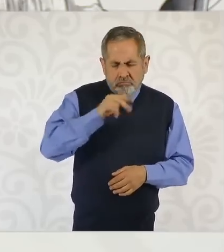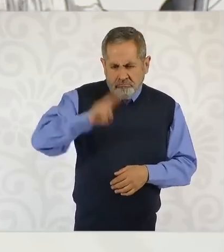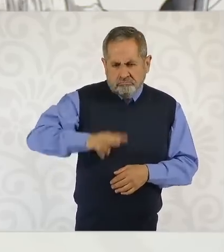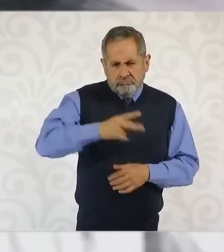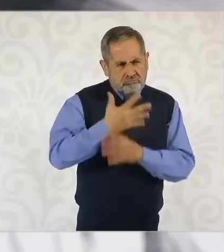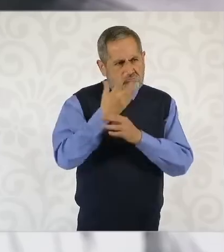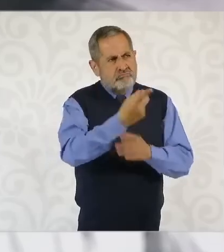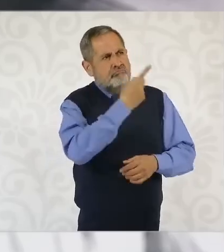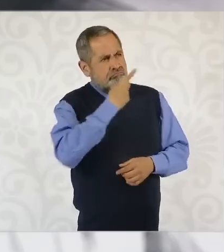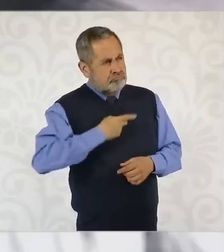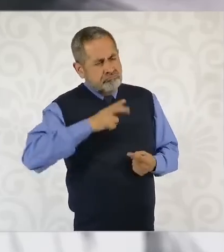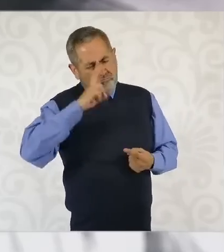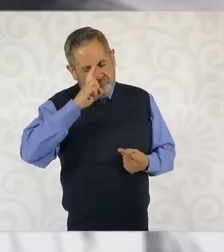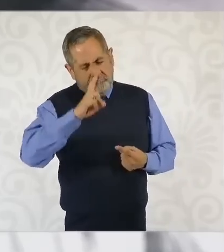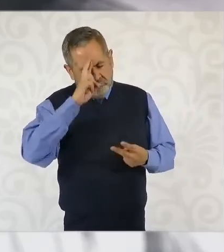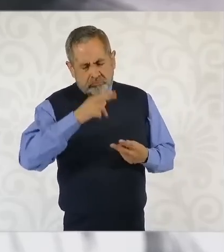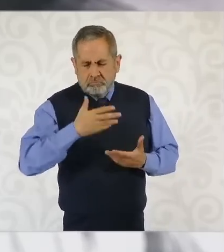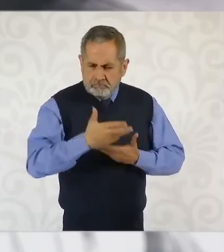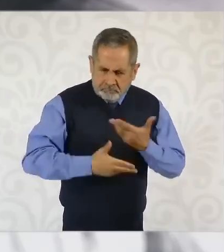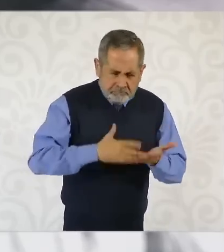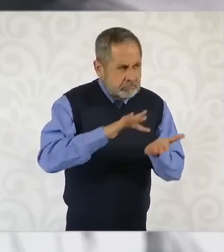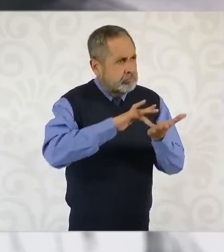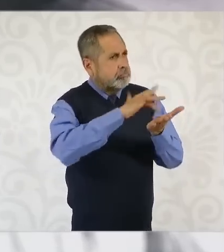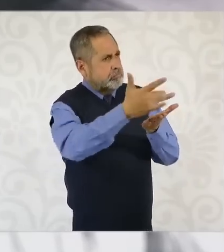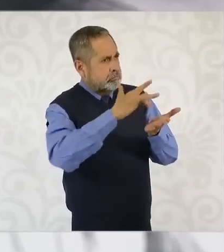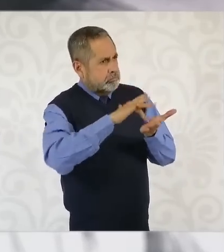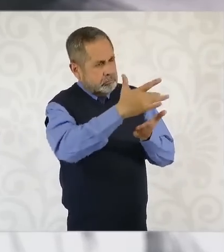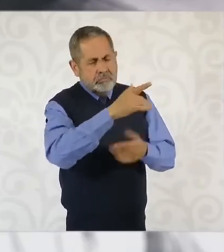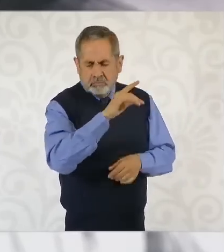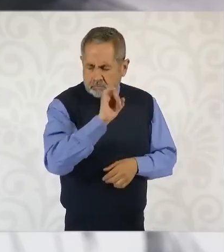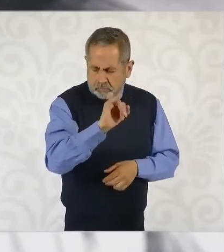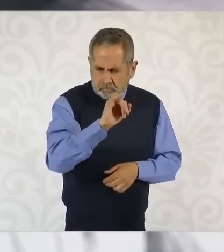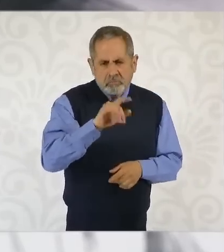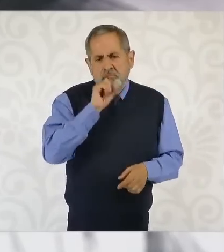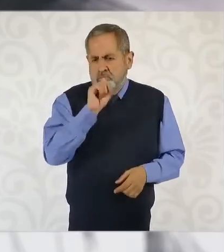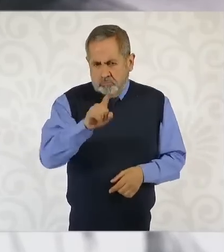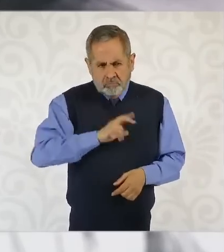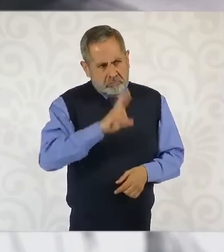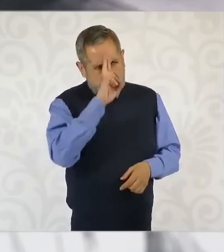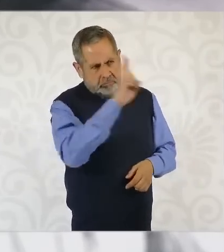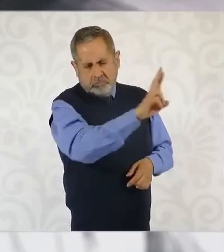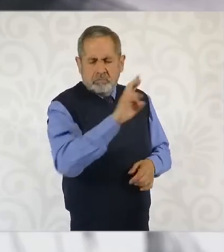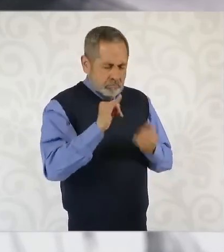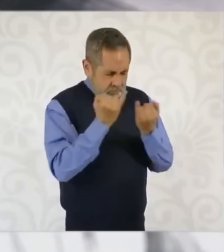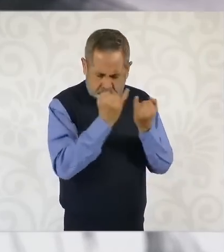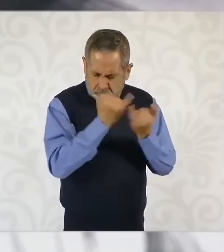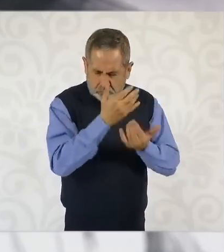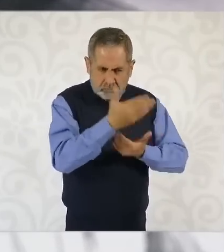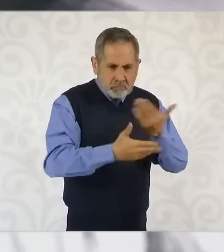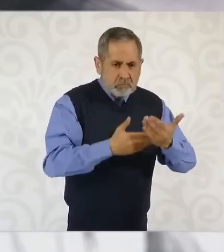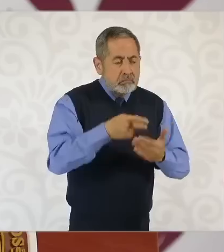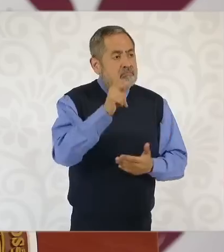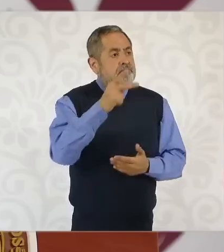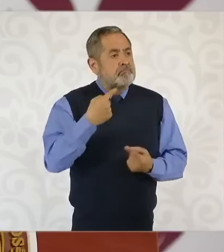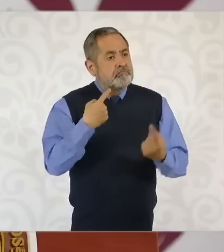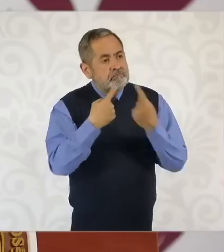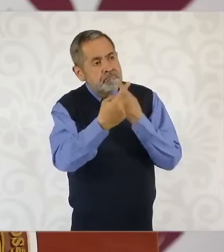diversas maneras y se lo agradezco la verdad y yo también lo respeto el asunto es que encontremos